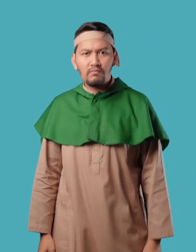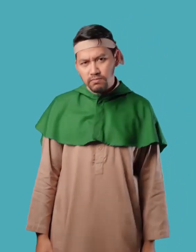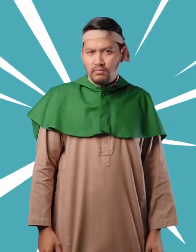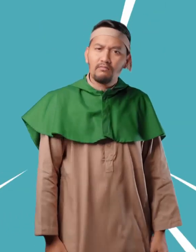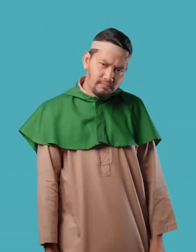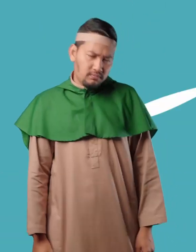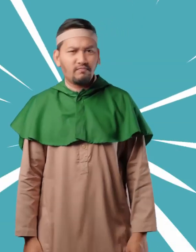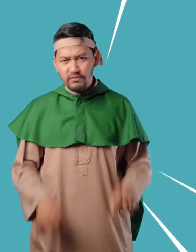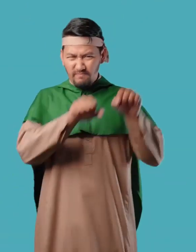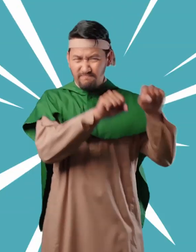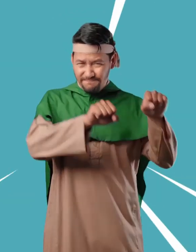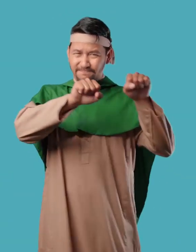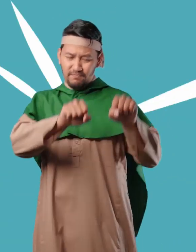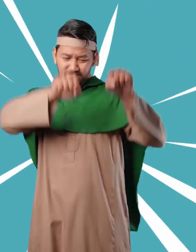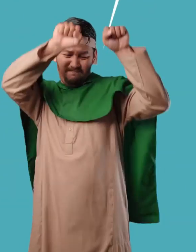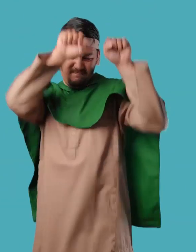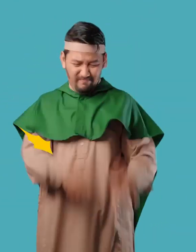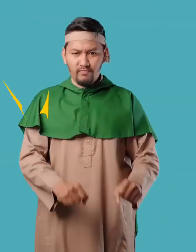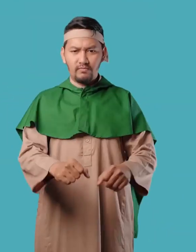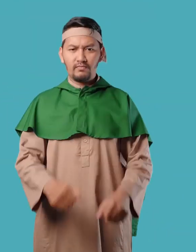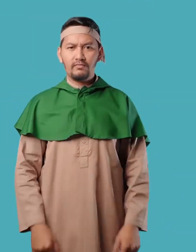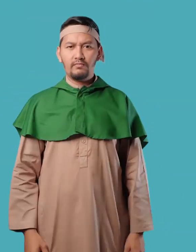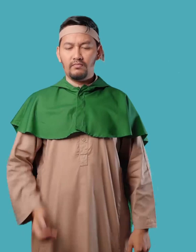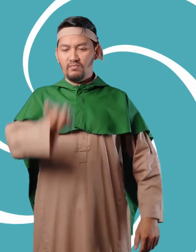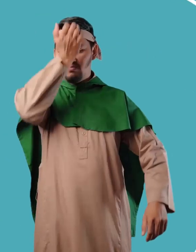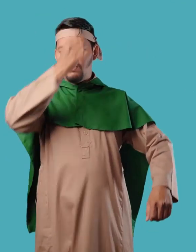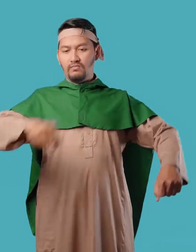sebetulnya tidak bisa berbuat apa-apa. dan tidak pantas untuk disembah